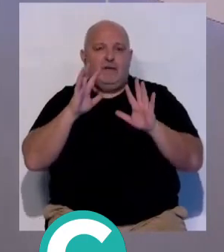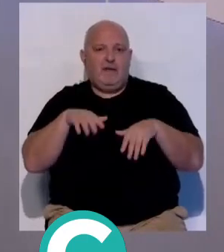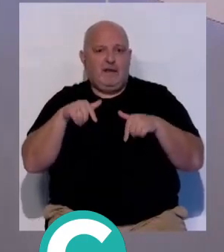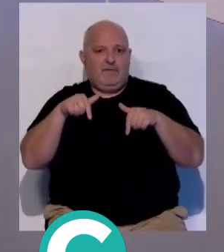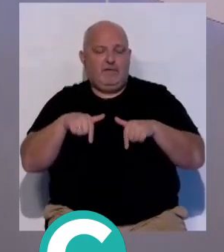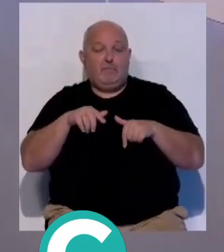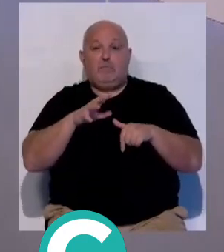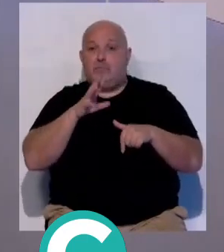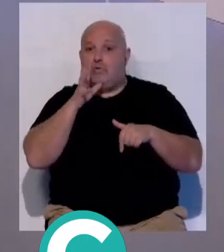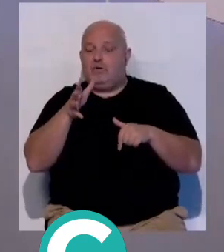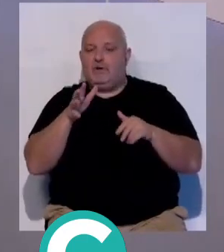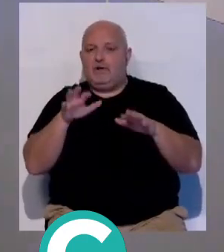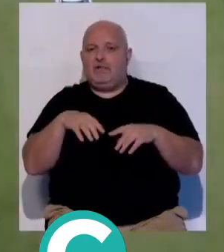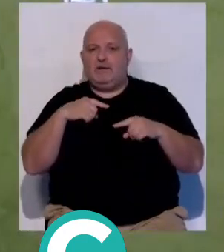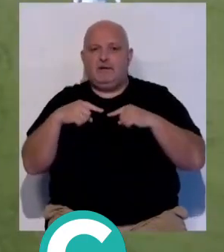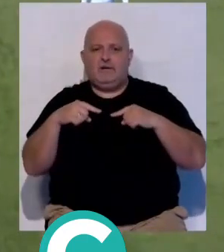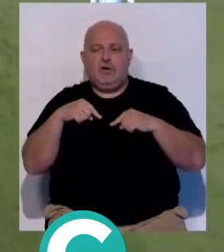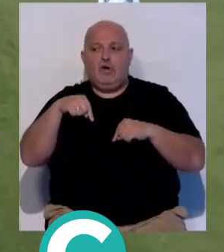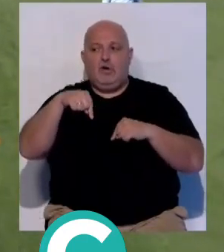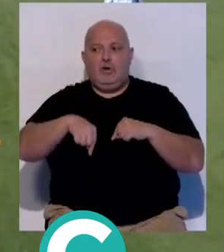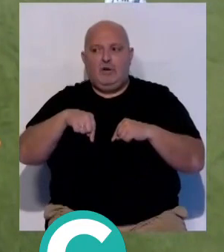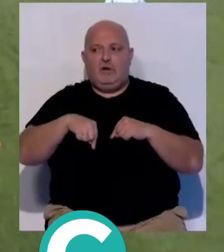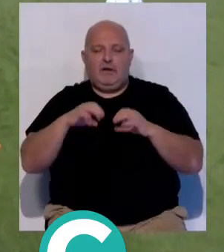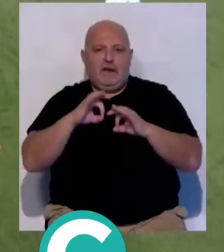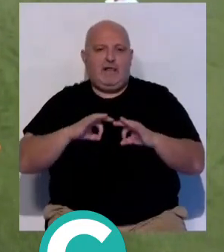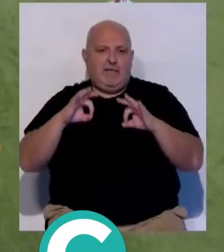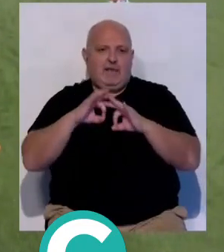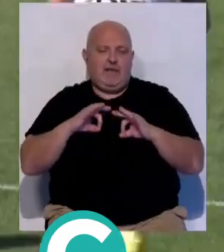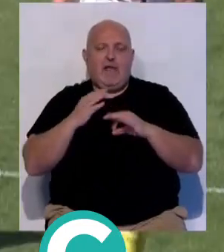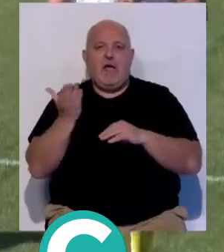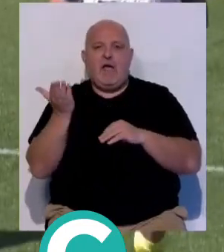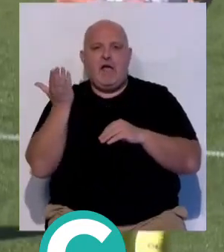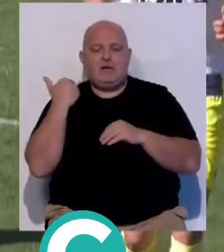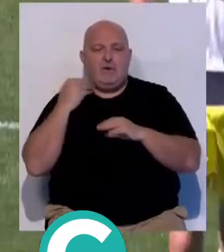fútbol porque el equipo de Sergio González hoy no ha entrenado ayer fue el último entrenamiento